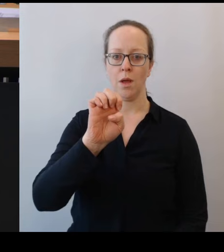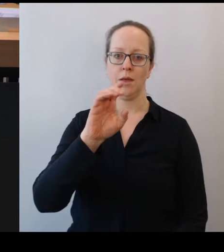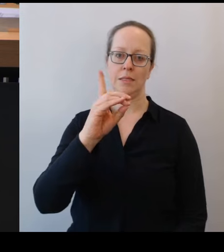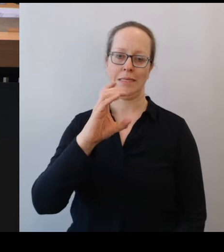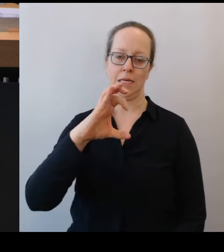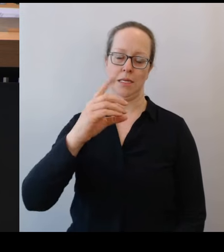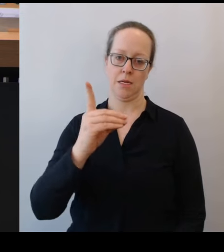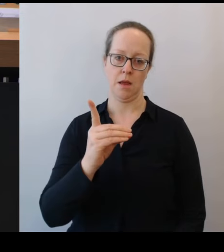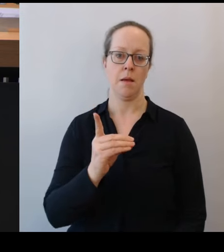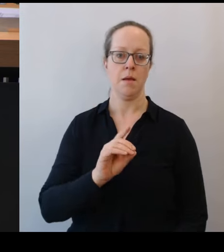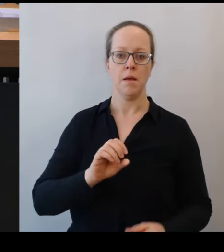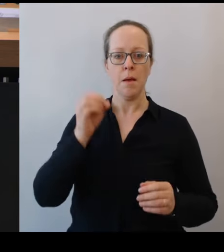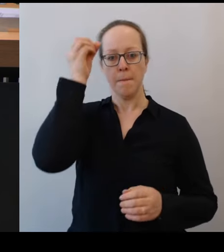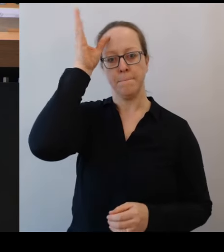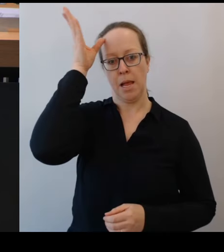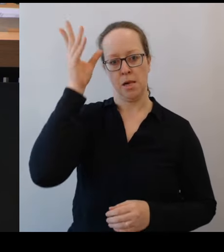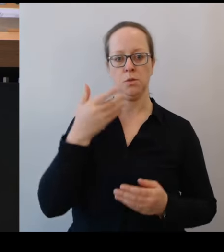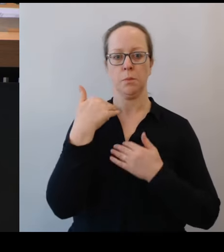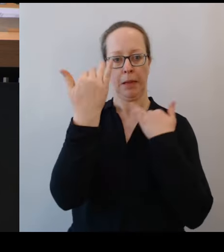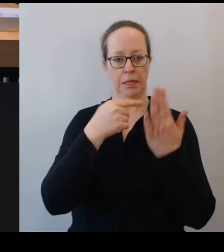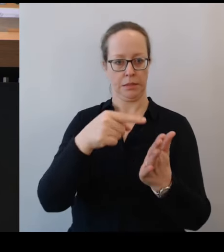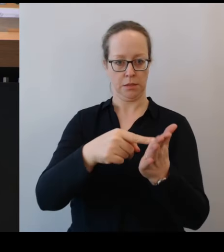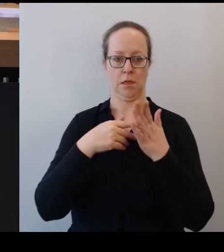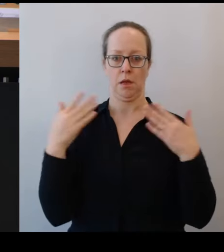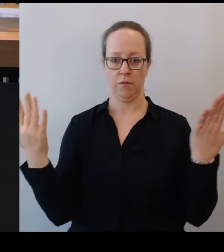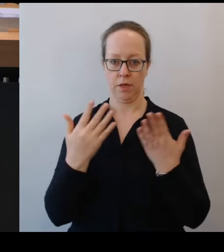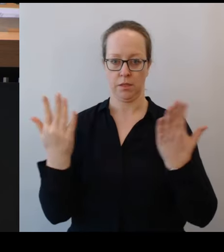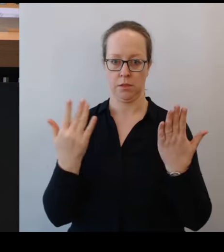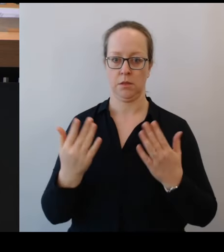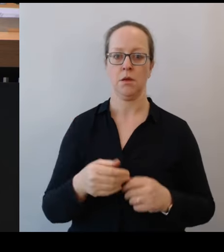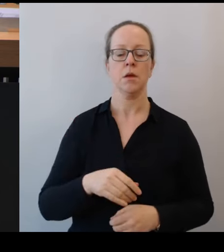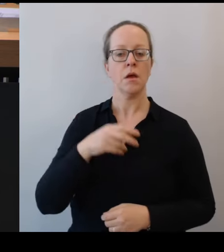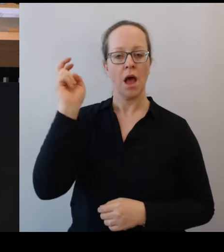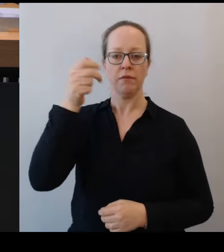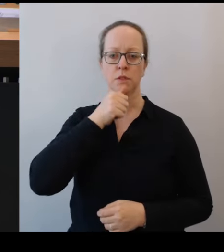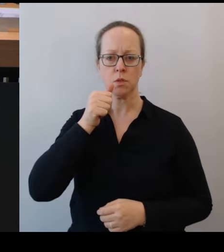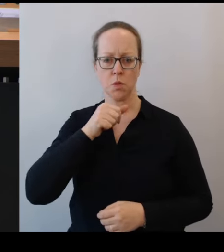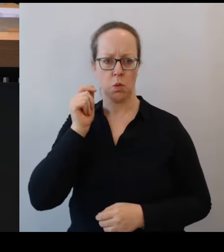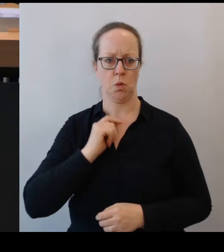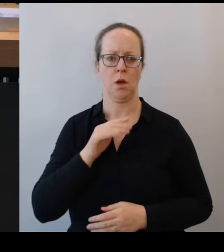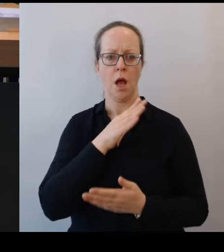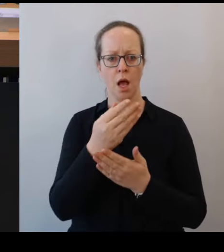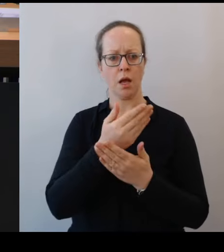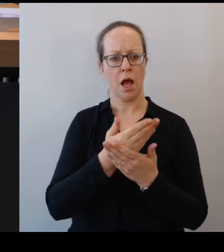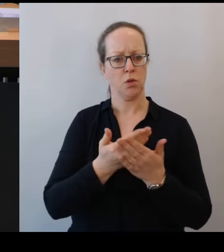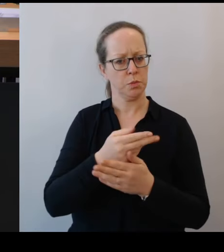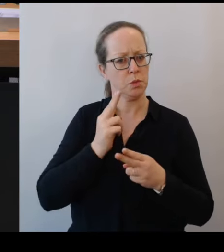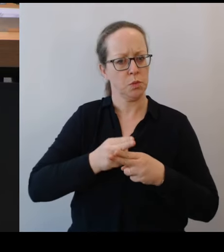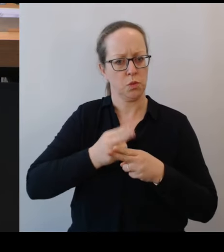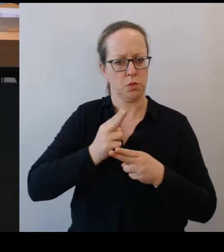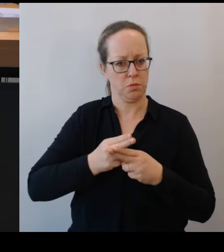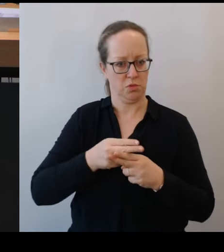ist der größte im Vergleich der OECD Länder. Und diese jungen Menschen fehlen uns wirklich auf dem Arbeitsmarkt. Da müssen wir wirklich ran.